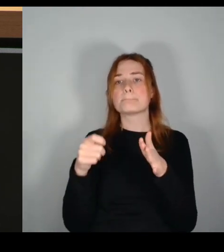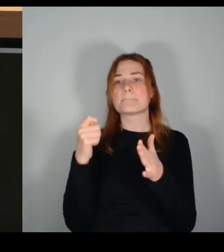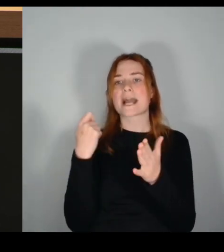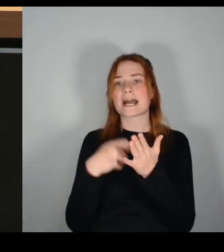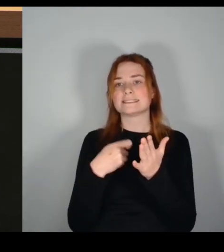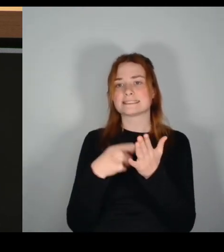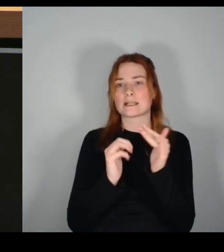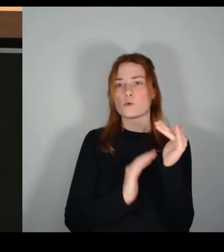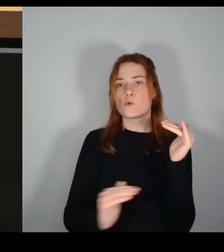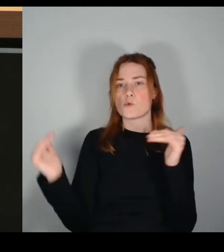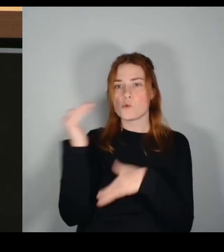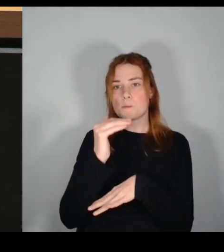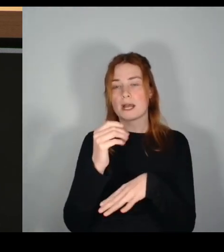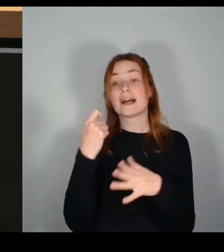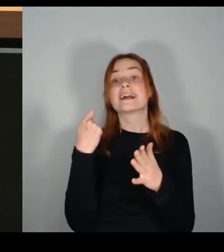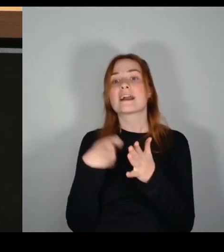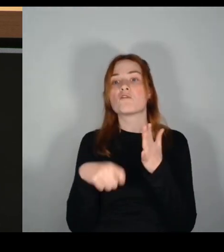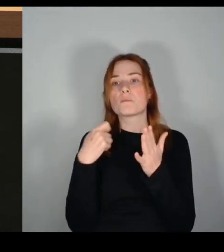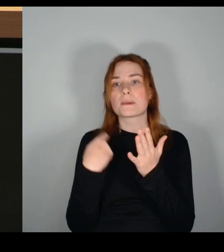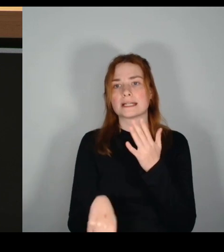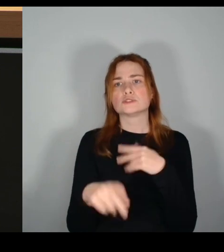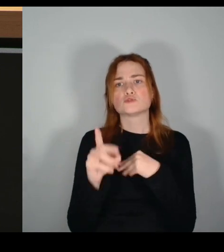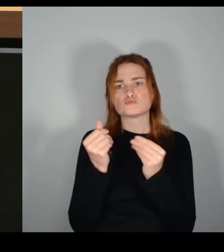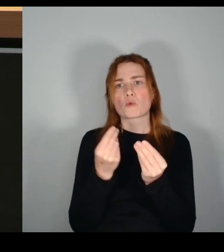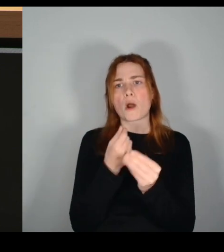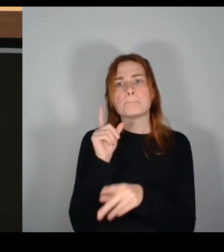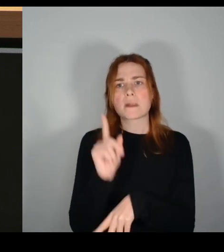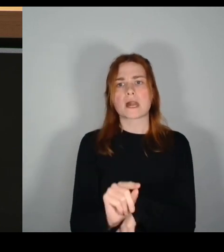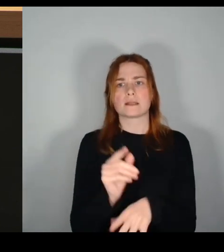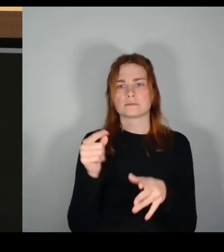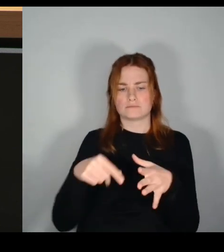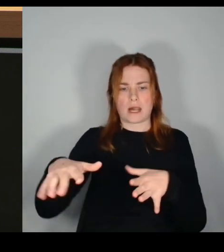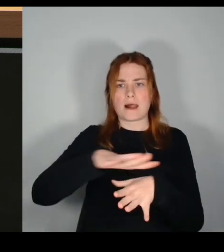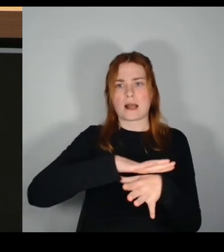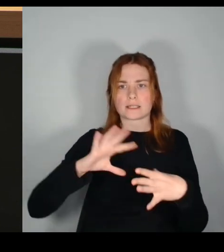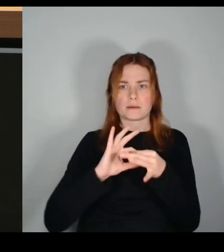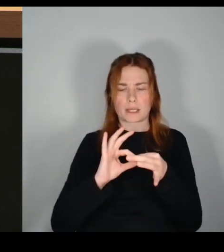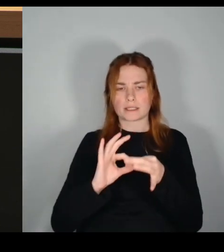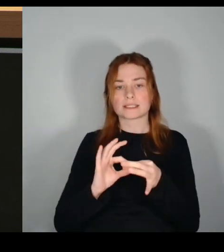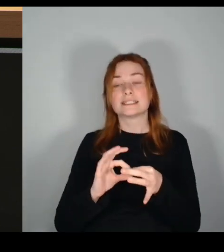Wenn der Senat nicht handelt, ist zu befürchten, dass der neue Eigentümer dort eine Luxussanierung durchführen wird.